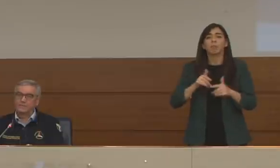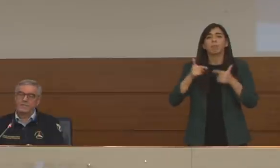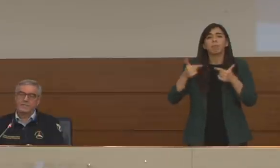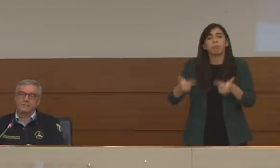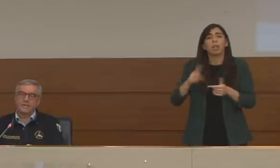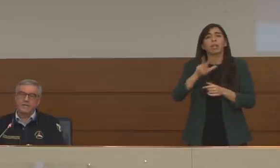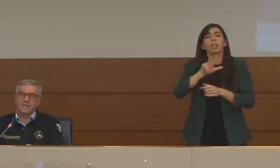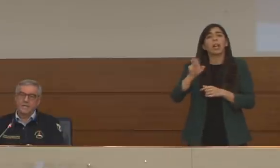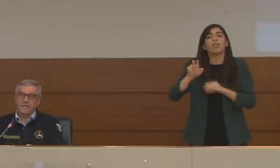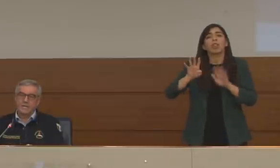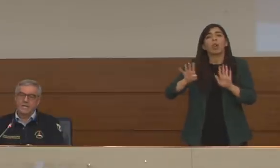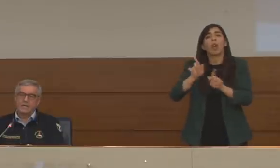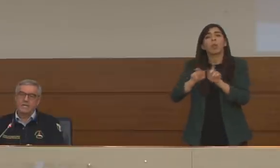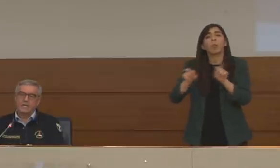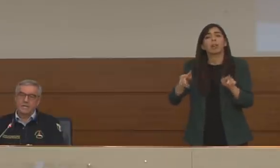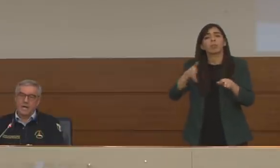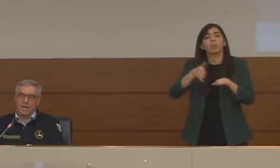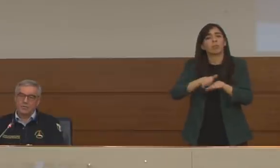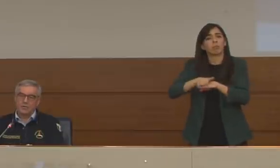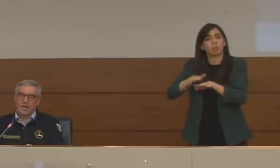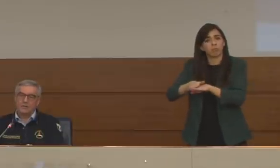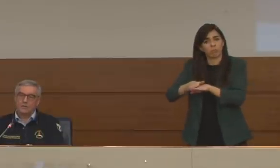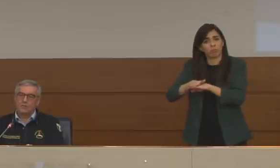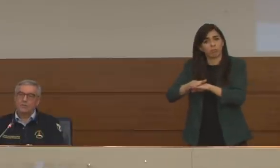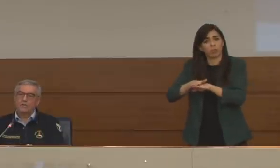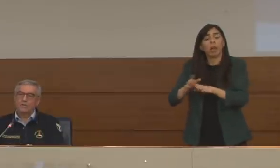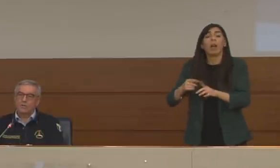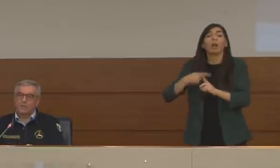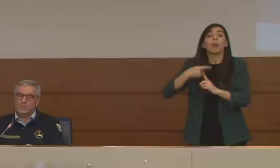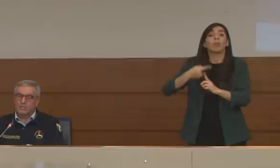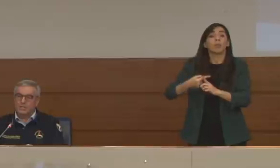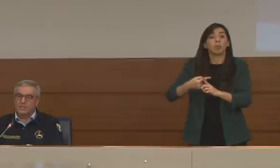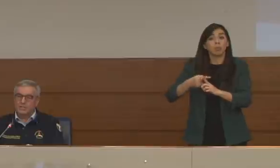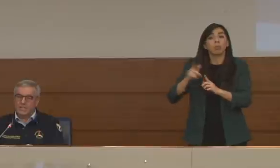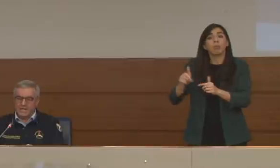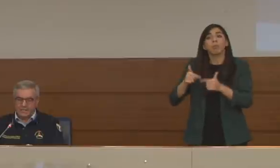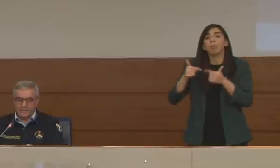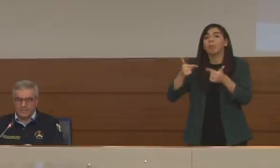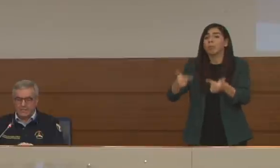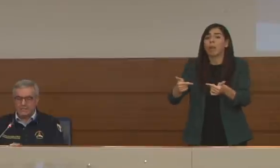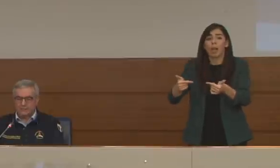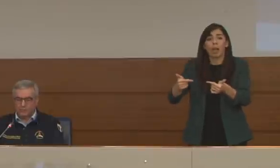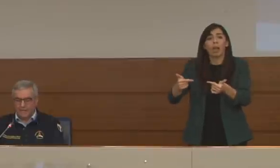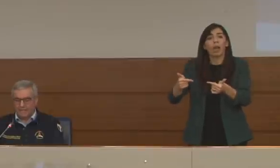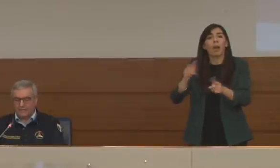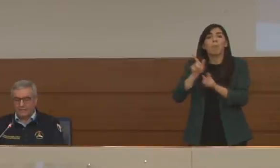309 vittime e ha provocato decine di migliaia di sfollati.